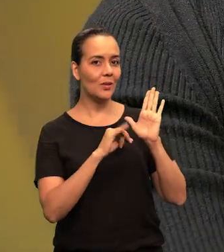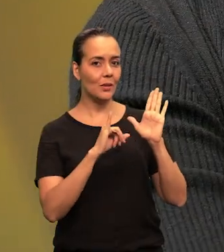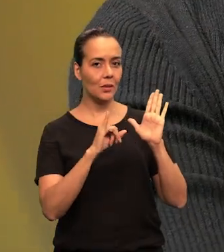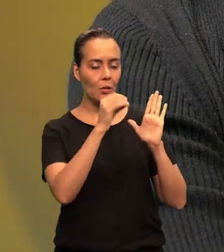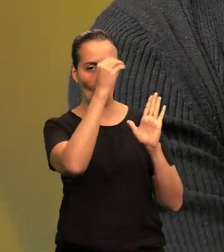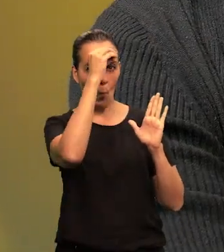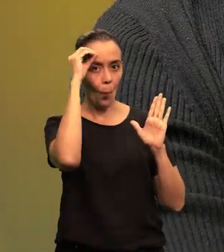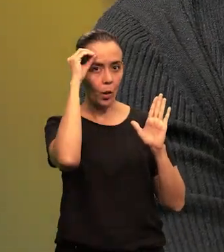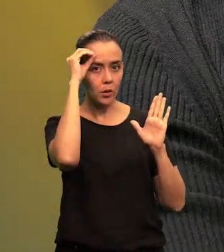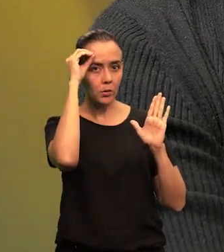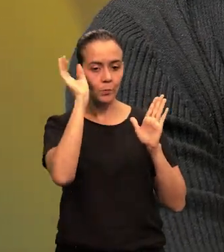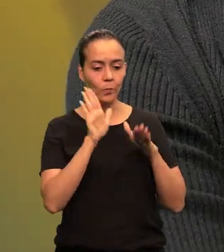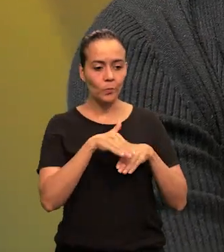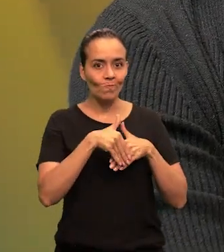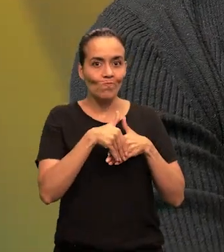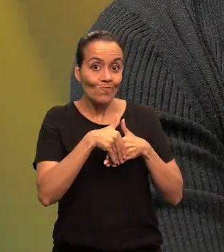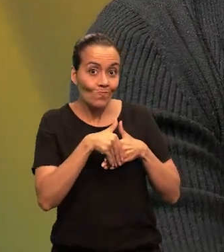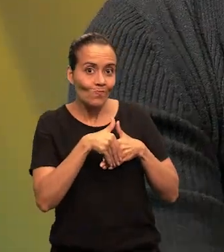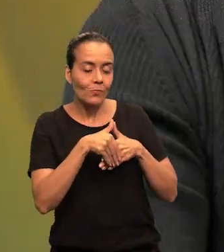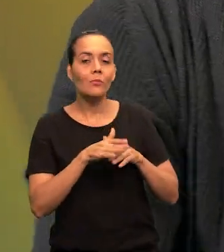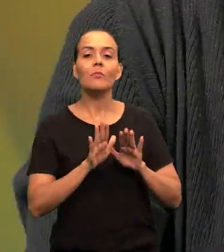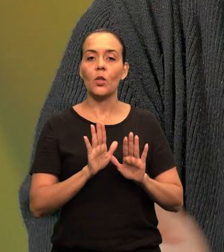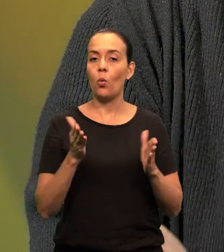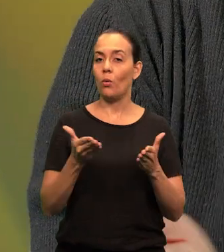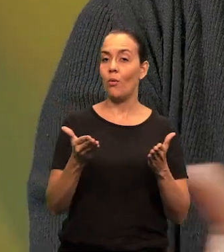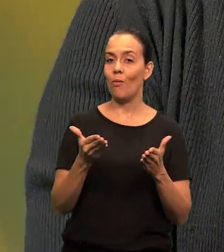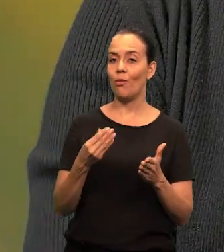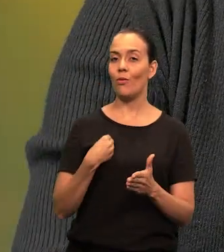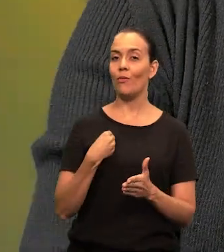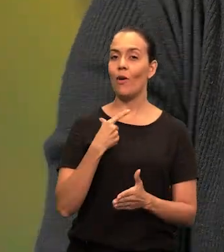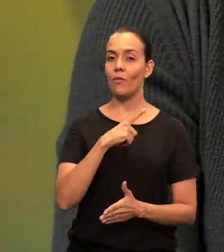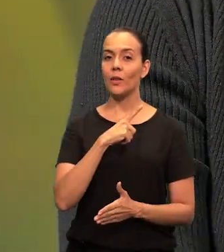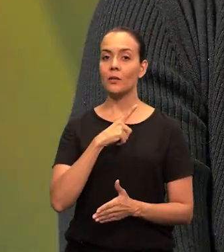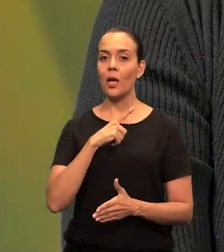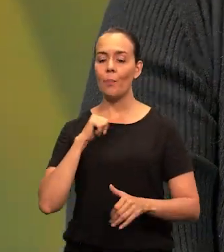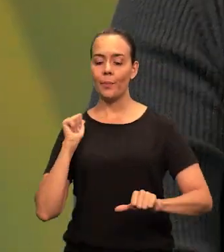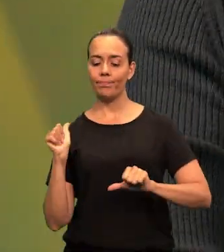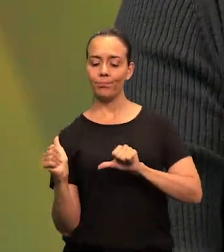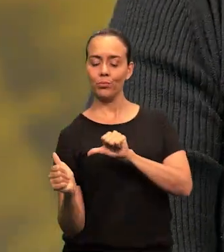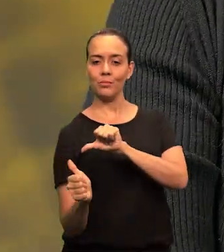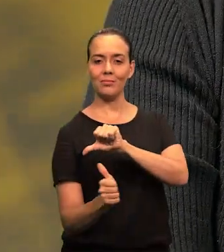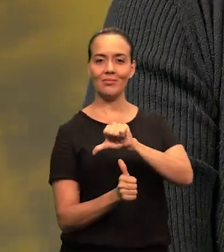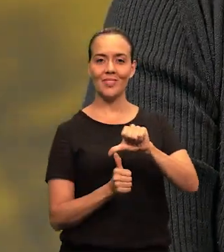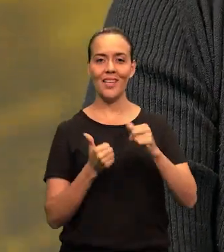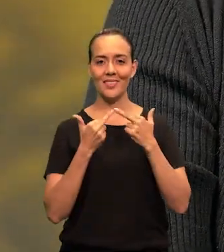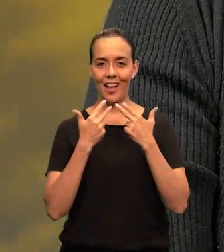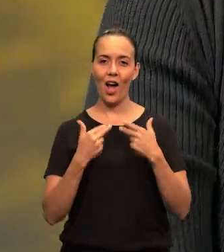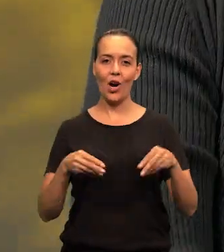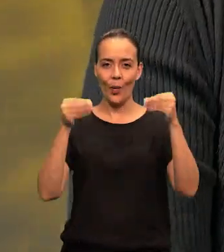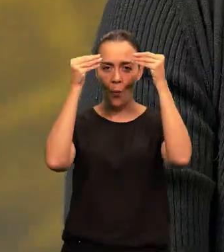a gente se submete a eles. Hoje a gente vive uma transformação na linguagem,